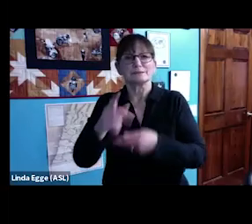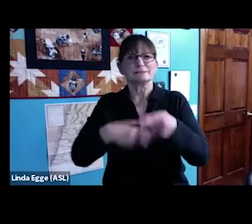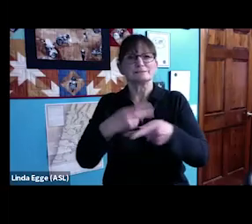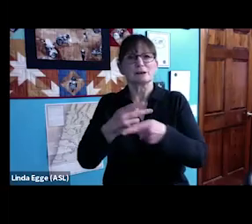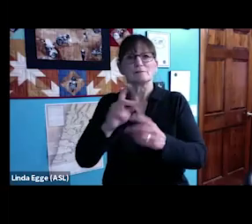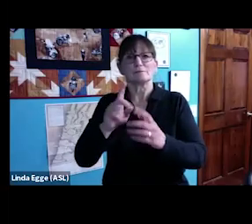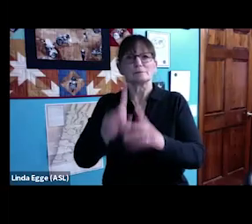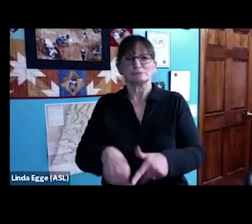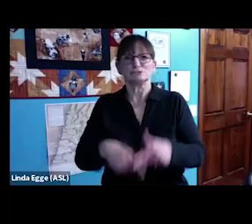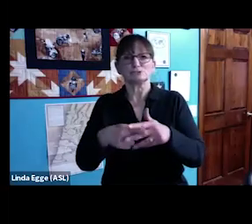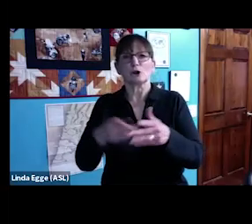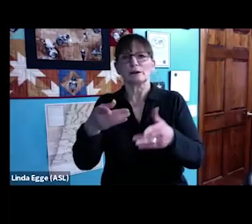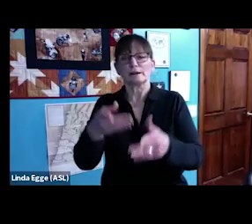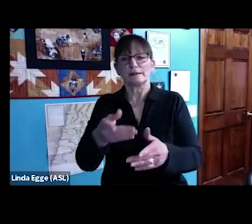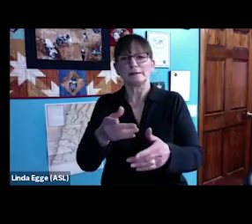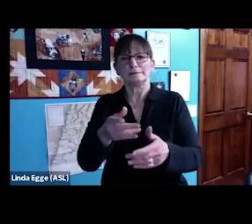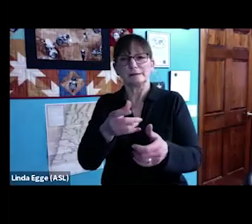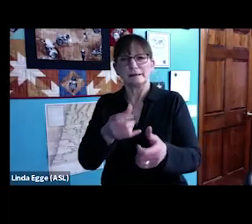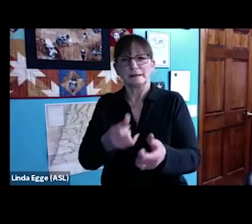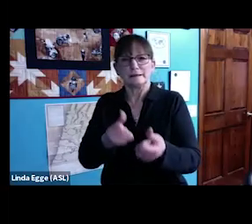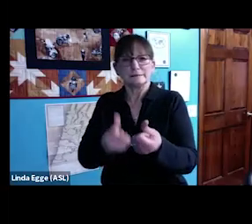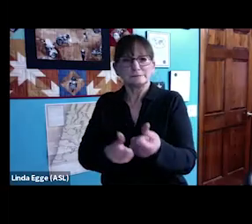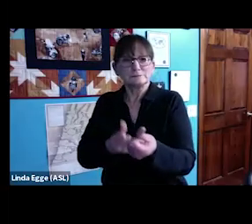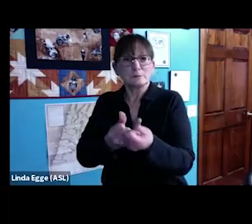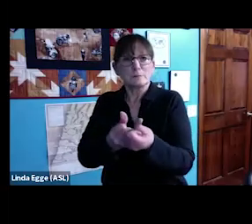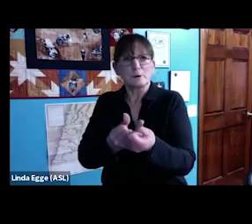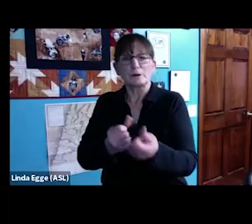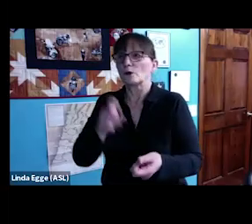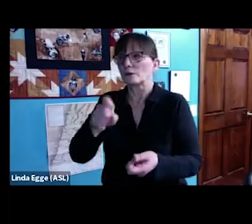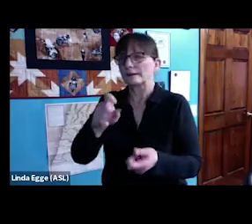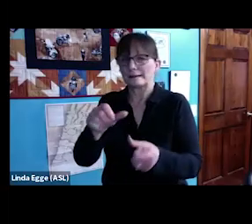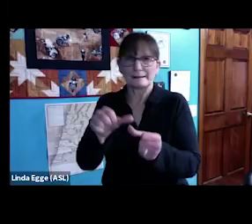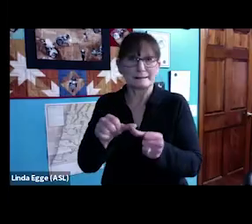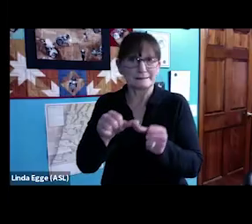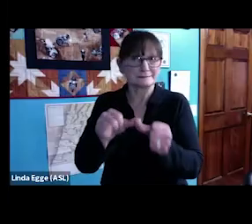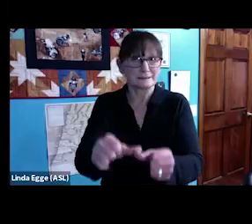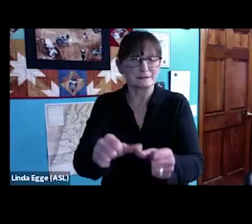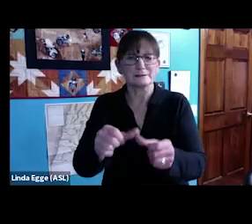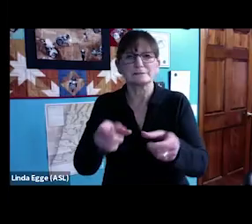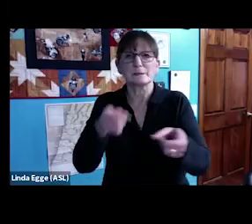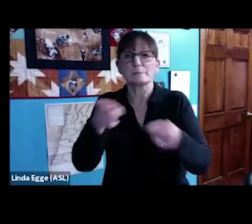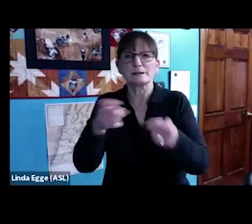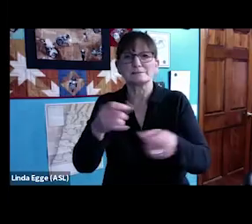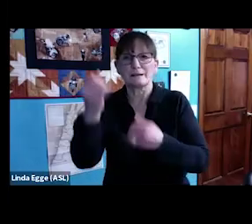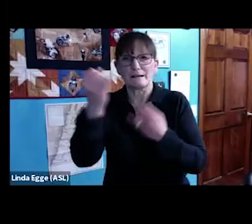Y así que una vez que se toma la decisión y me notifican, notifico al cliente de inmediato.